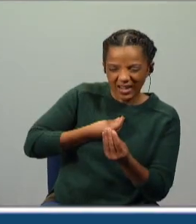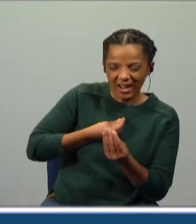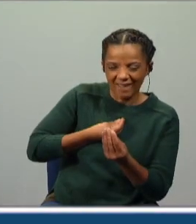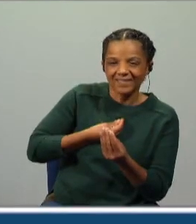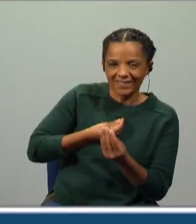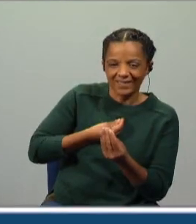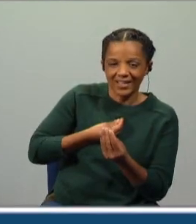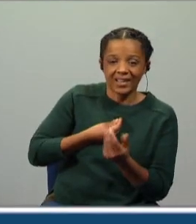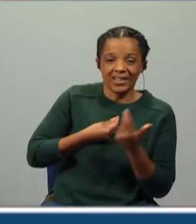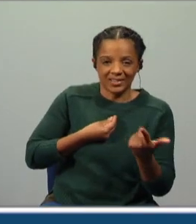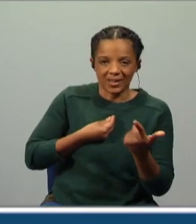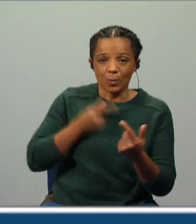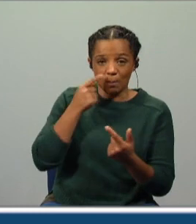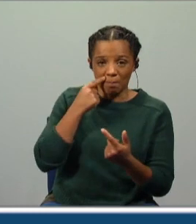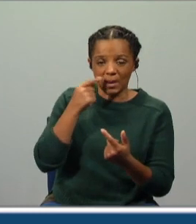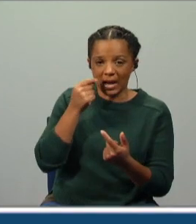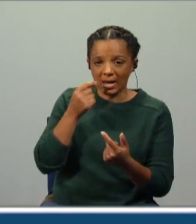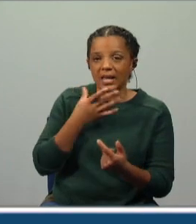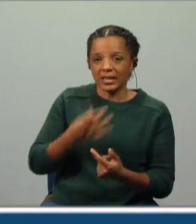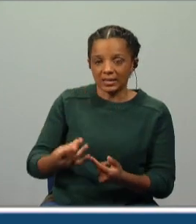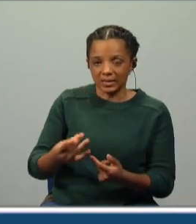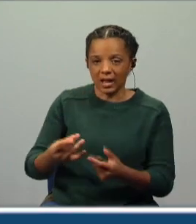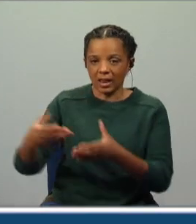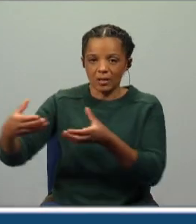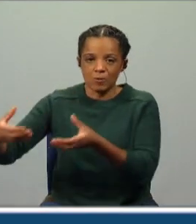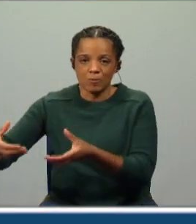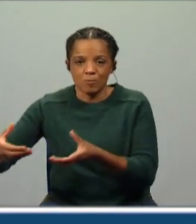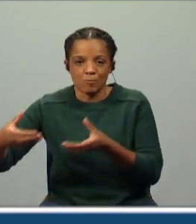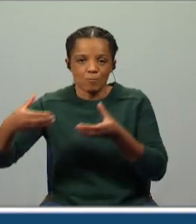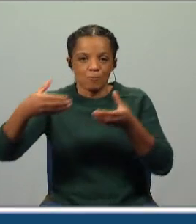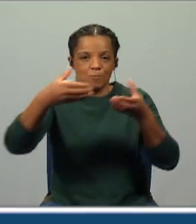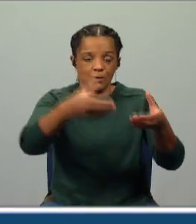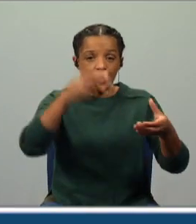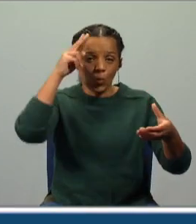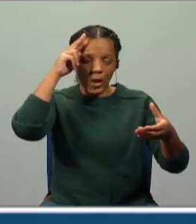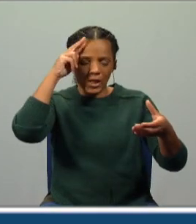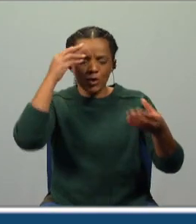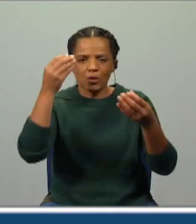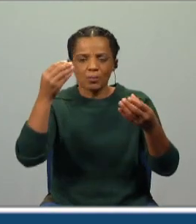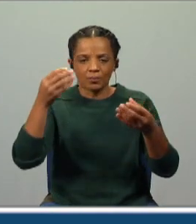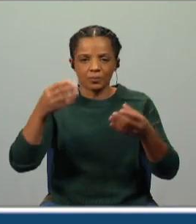Então o pai natal ergueu os seus braços. O coelhinho mais fofinho ergueu nos nos